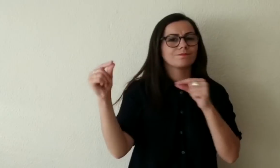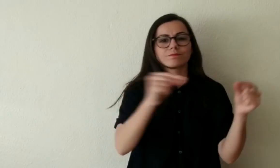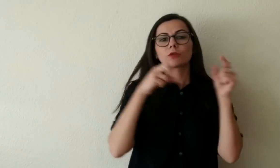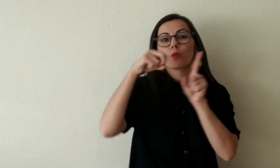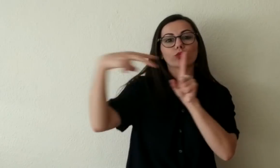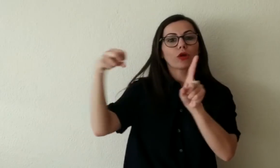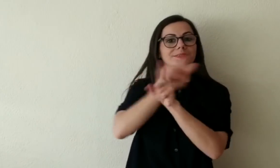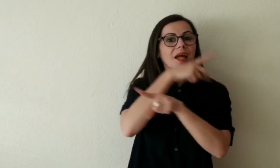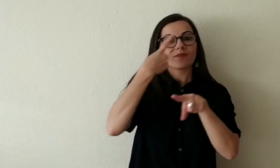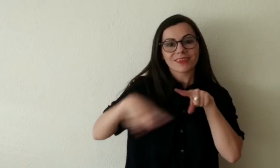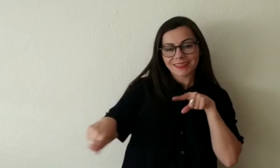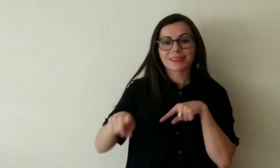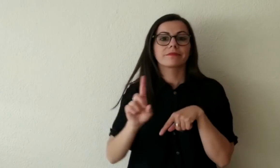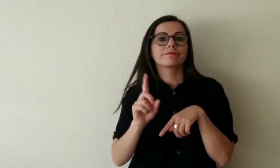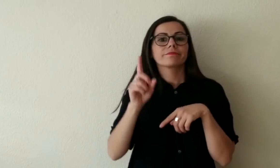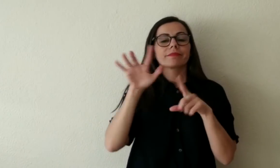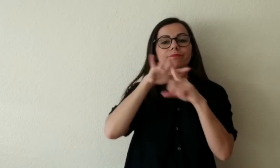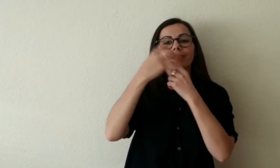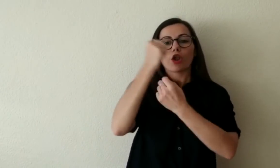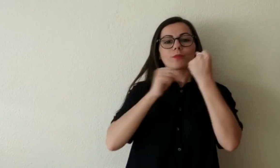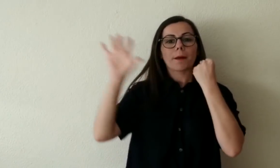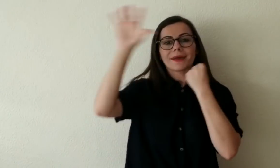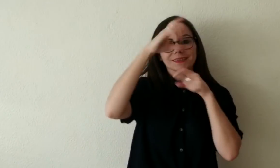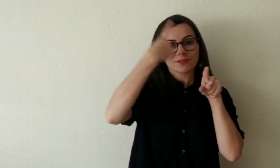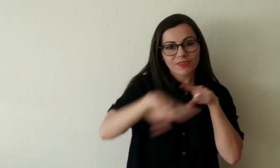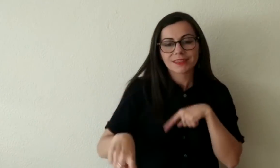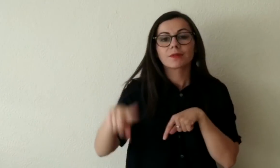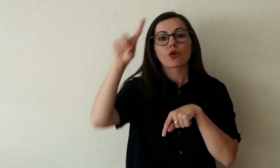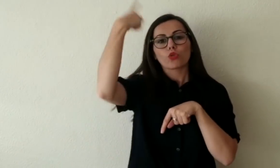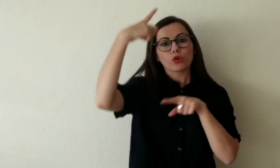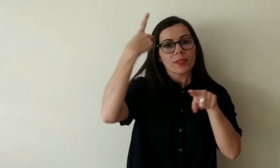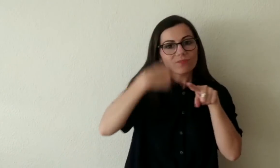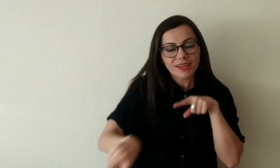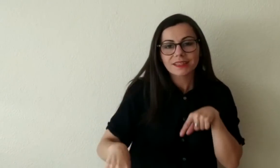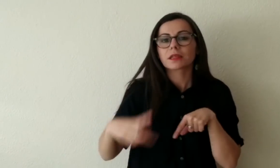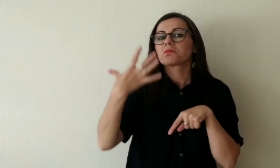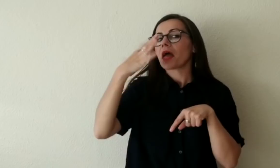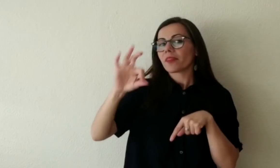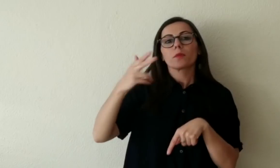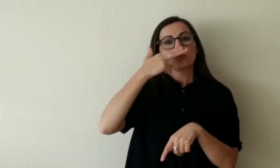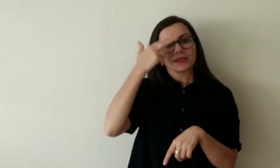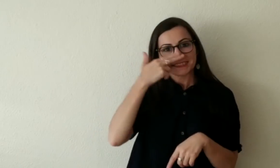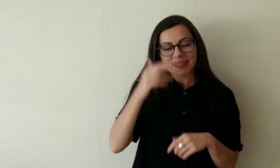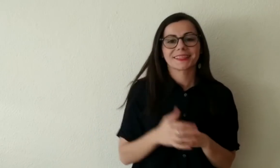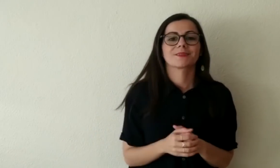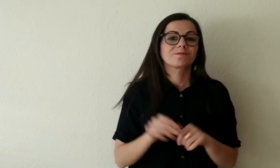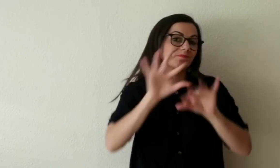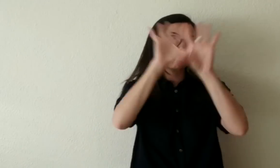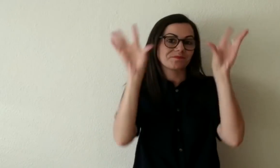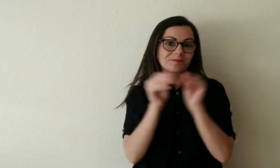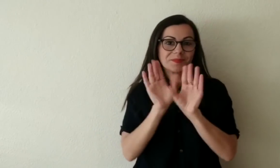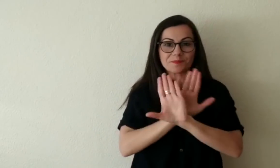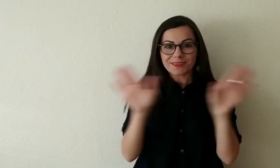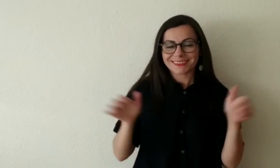se pudo compartir experiencias, bagajes y contextos económicos, así como diferentes puntos de vistas culturales. En resumidas cuentas, la organización del Seminario fue muy interesante.